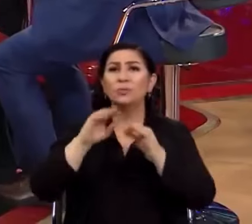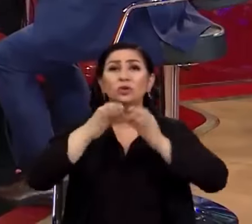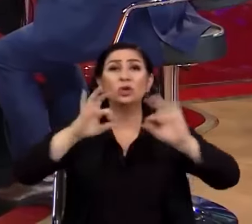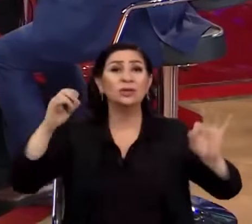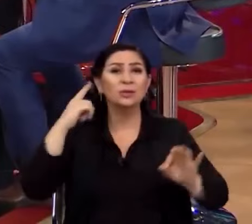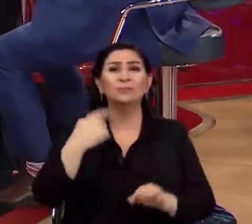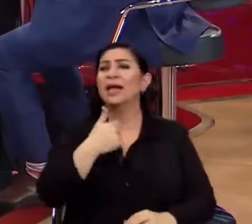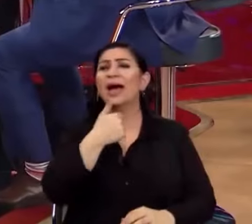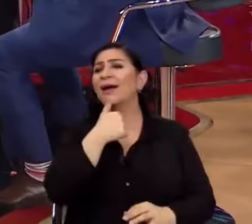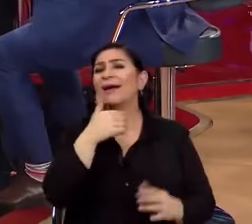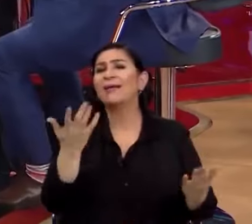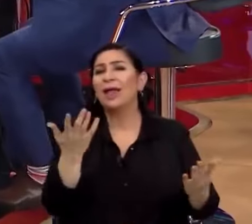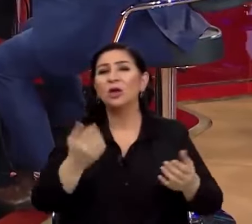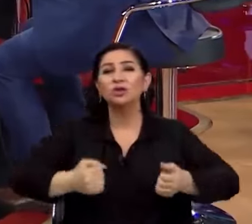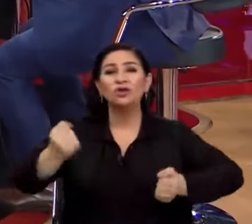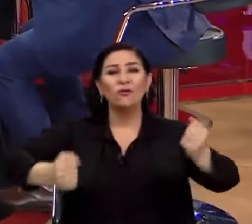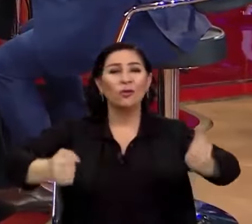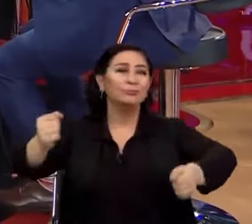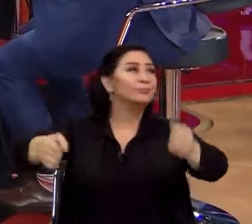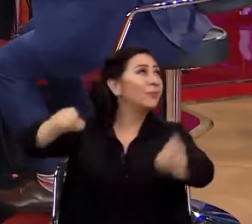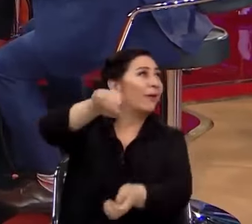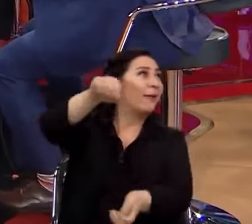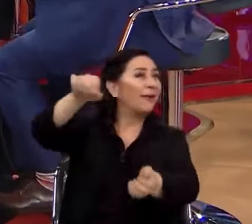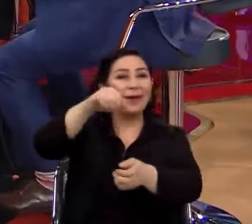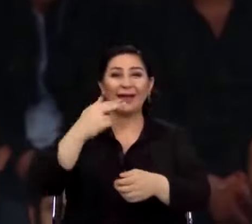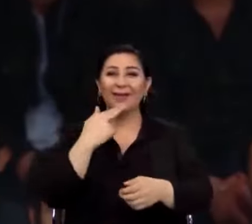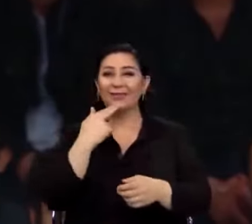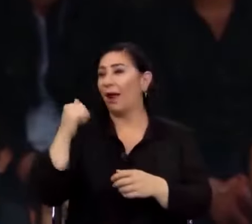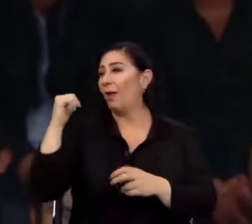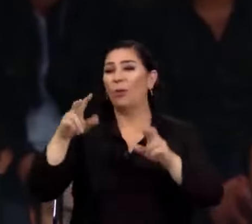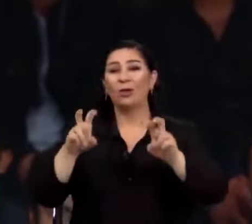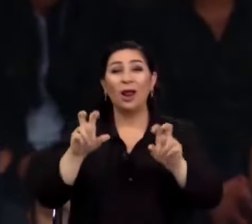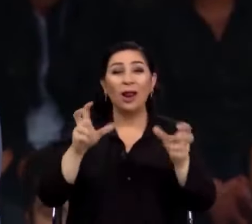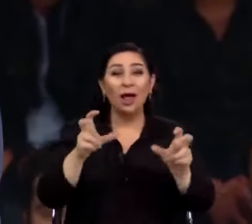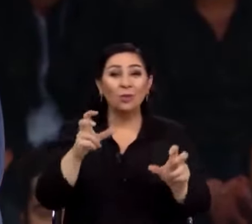erkekler çoğunlukla şoförlük yaptığımız için kadınlara radyoda çalan şarkıları